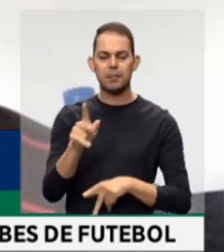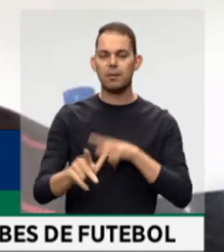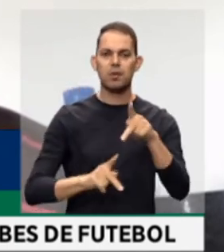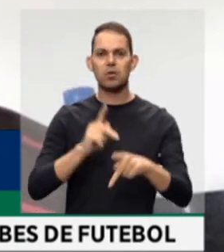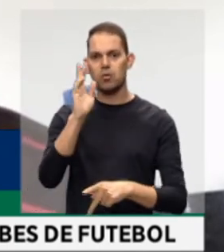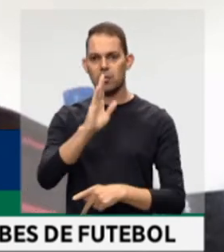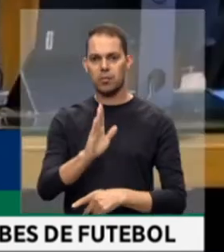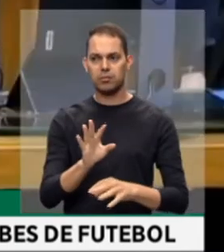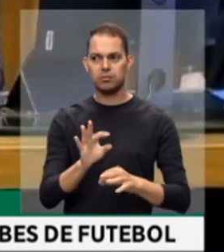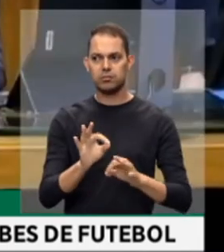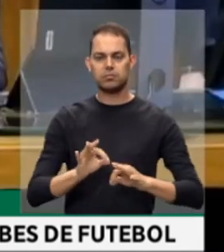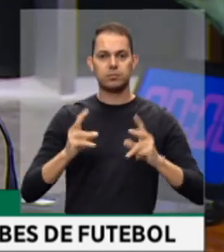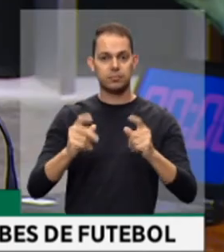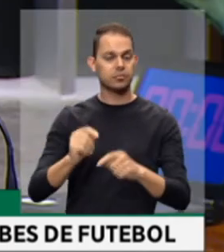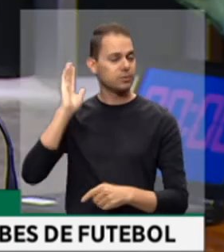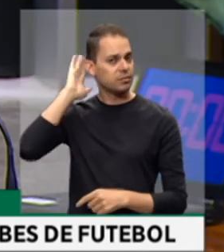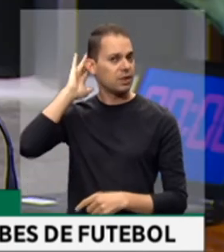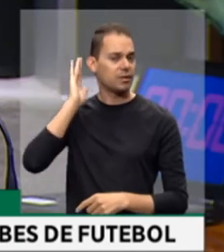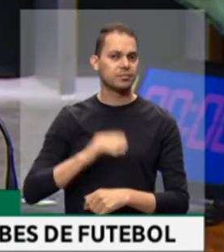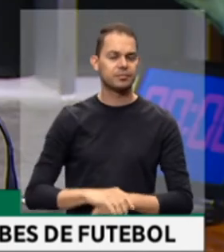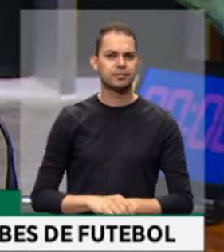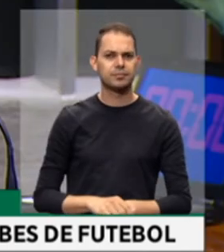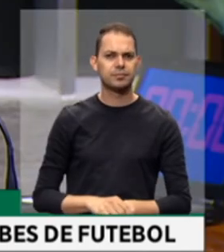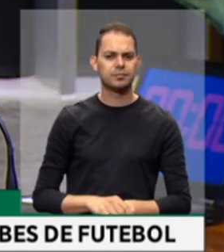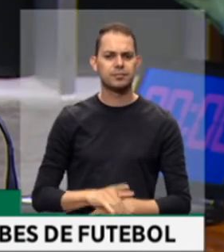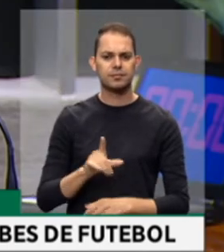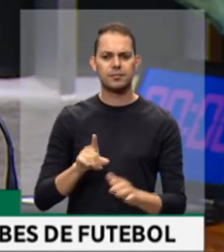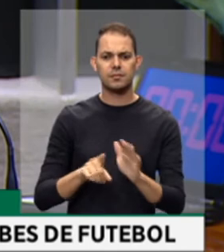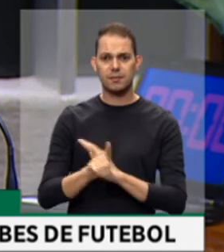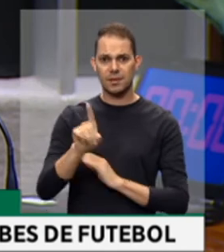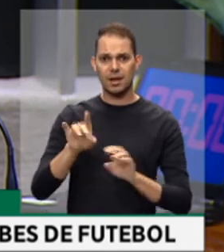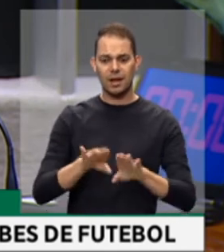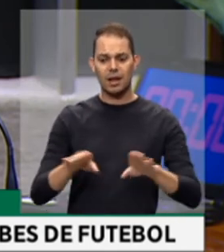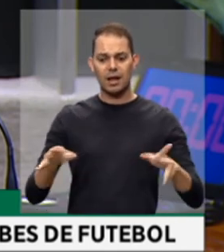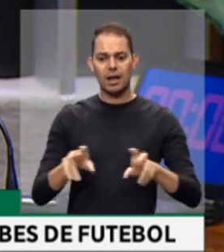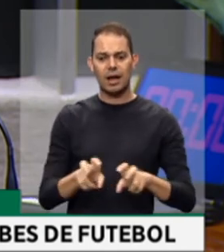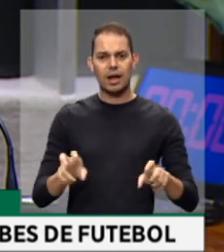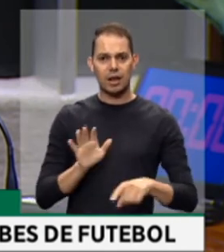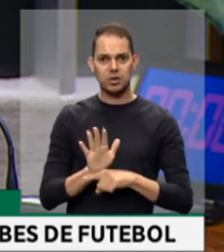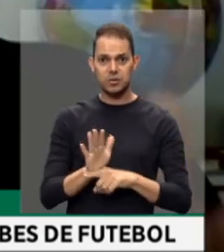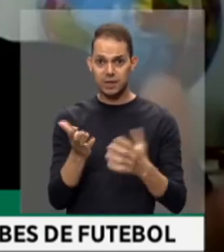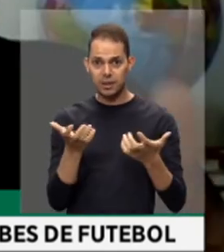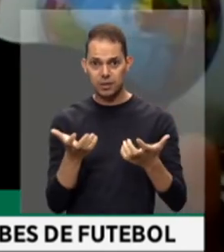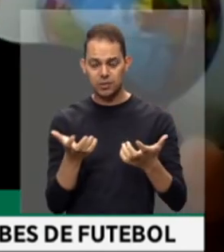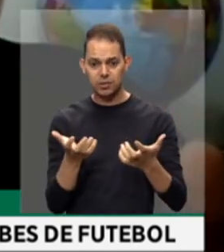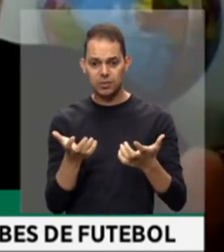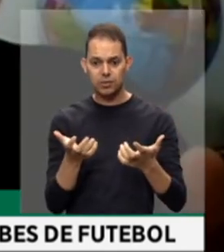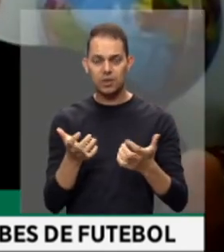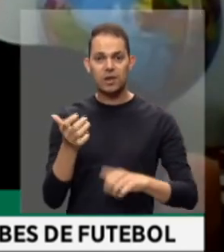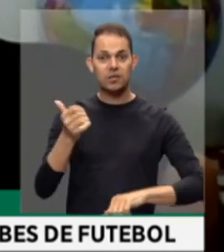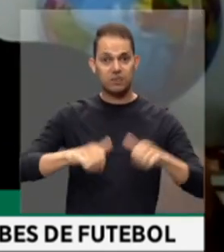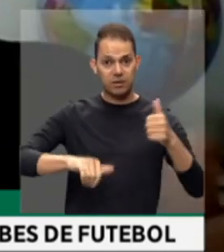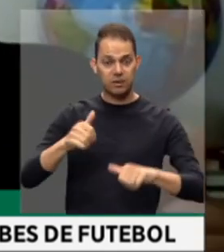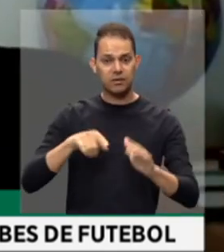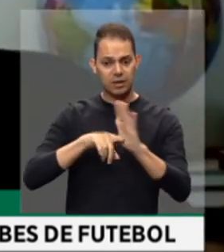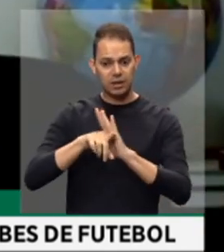ELEGENDO O EDMILSON RODRIGUES PREFEITO DA CAPITAL DO ESTADO DO PARÁ. PARABÉNS, EDMILSON, PARABÉNS O POVO DE BELÉM! [PRESIDENTE]: REGISTRADO, DEPUTADO. COM A PALAVRA O DEPUTADO EDMILSON. -- [DEPUTADO]: